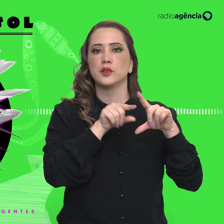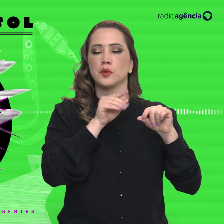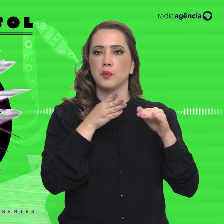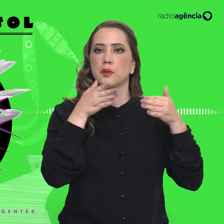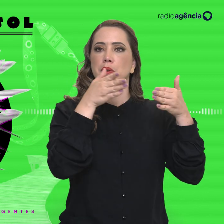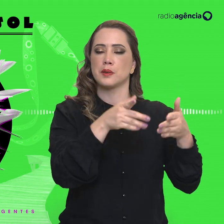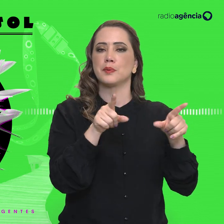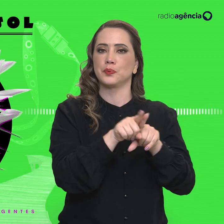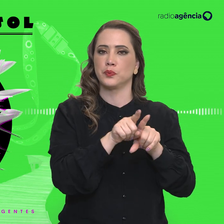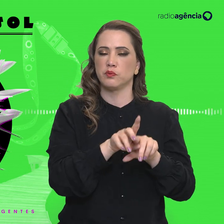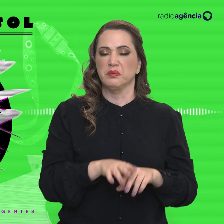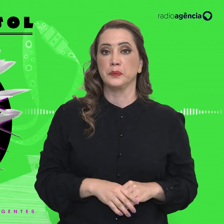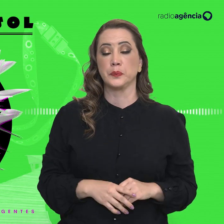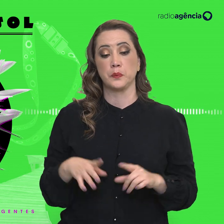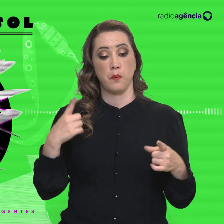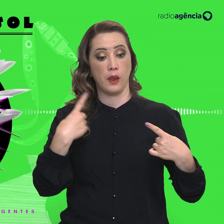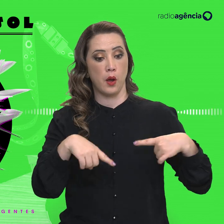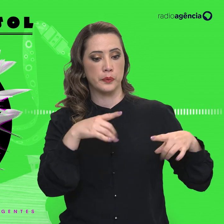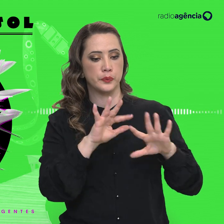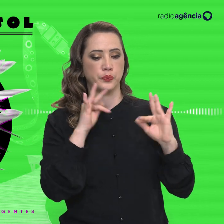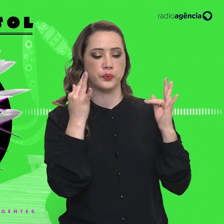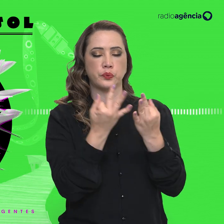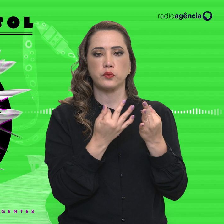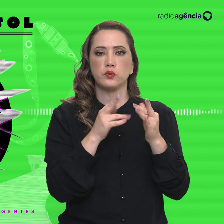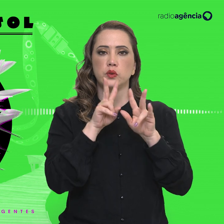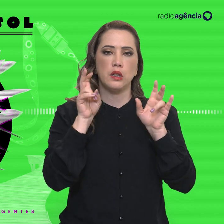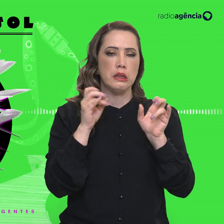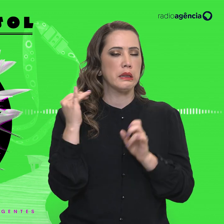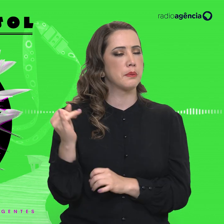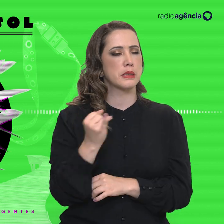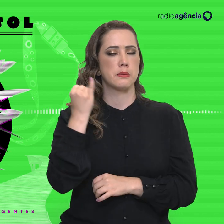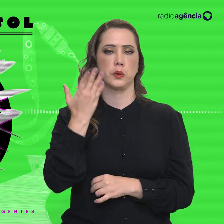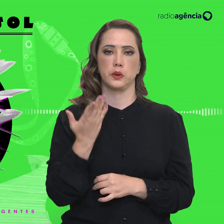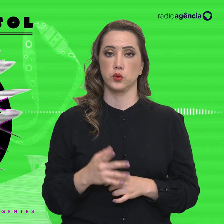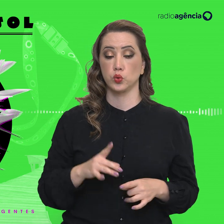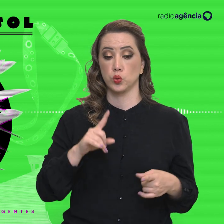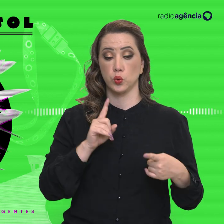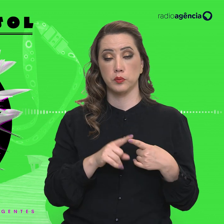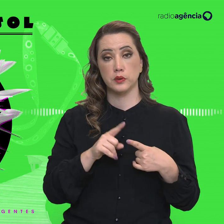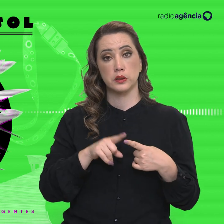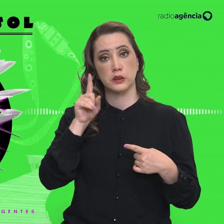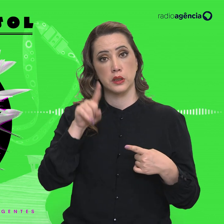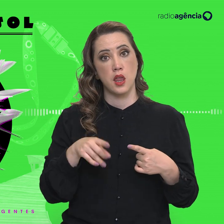[Patrícia] A discussão no fórum traz algumas camadas interessantes. Uma delas é o fator novidade.